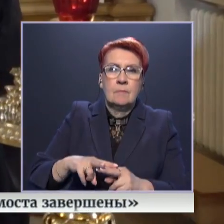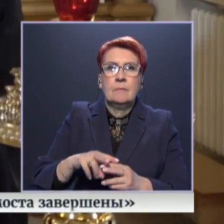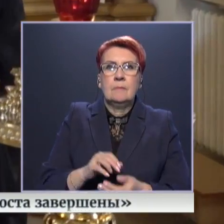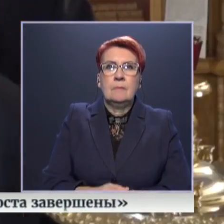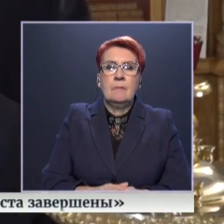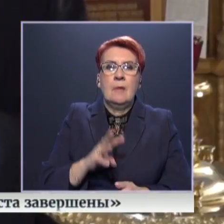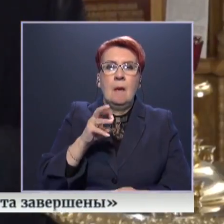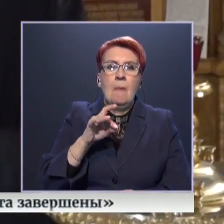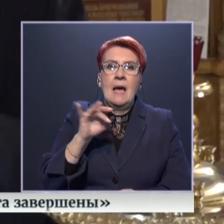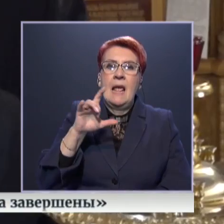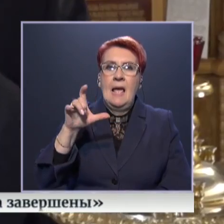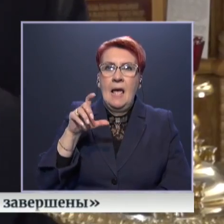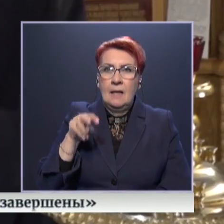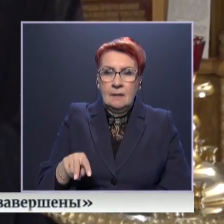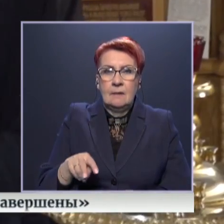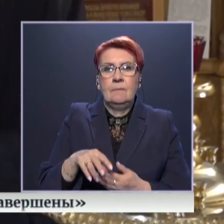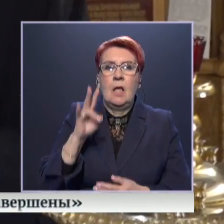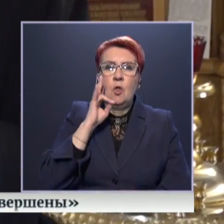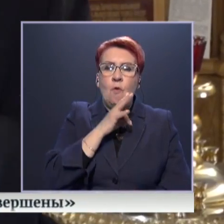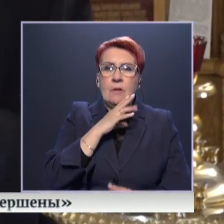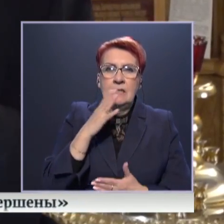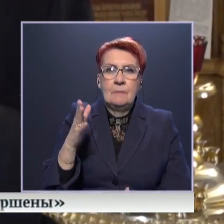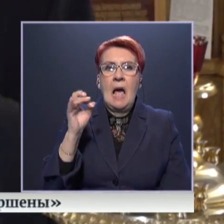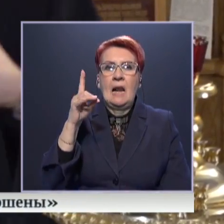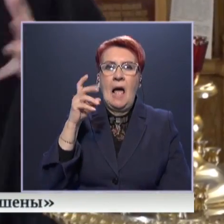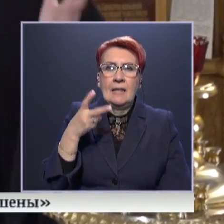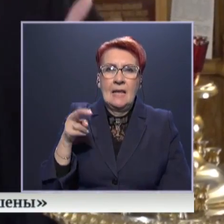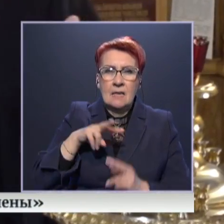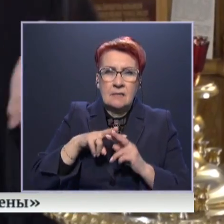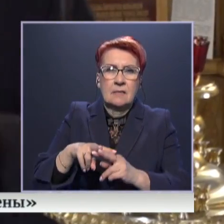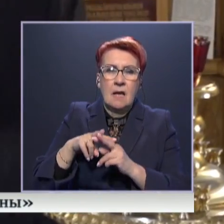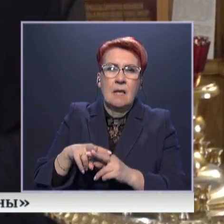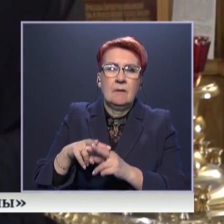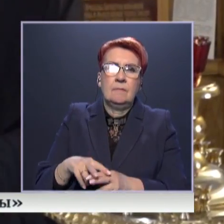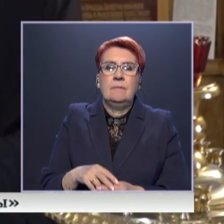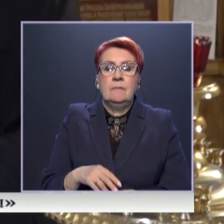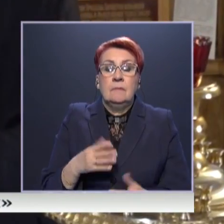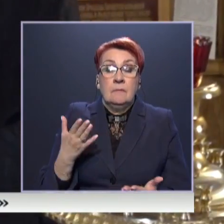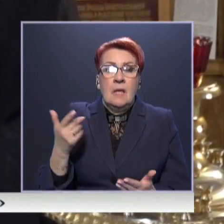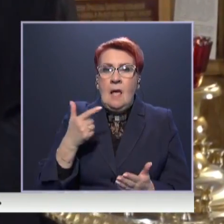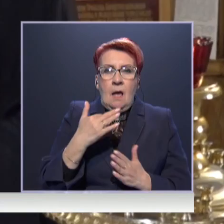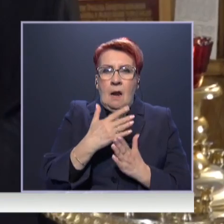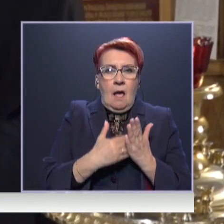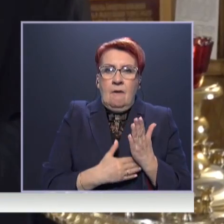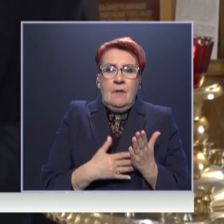Эл Архангельска Новосибирска достаточно мрачная география